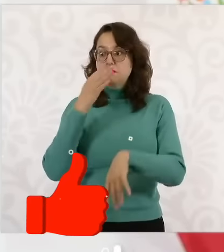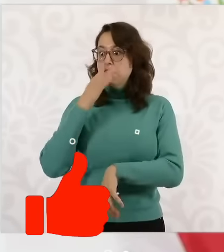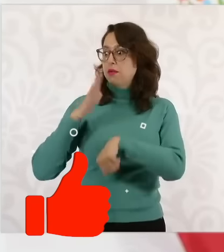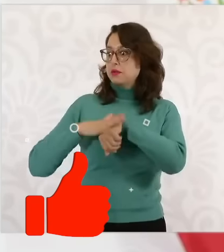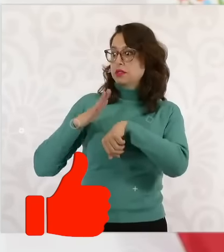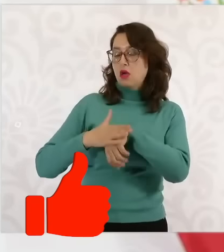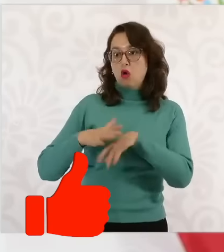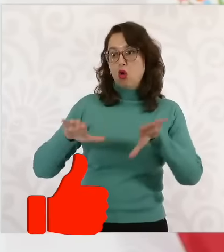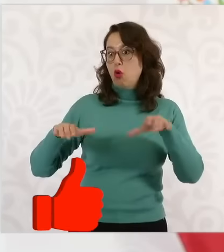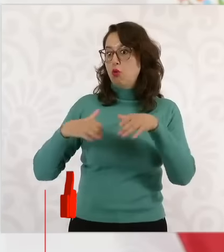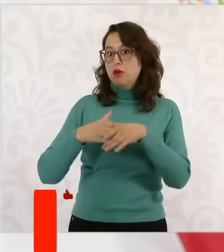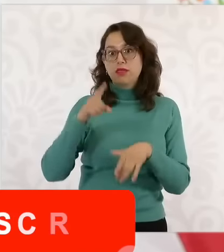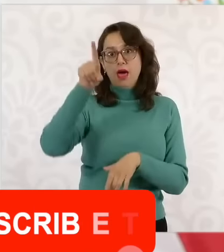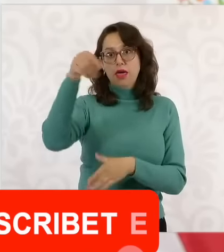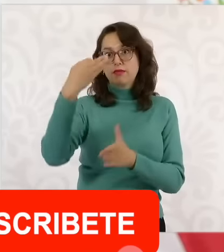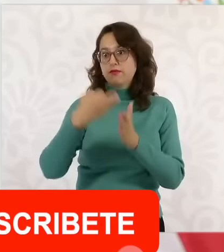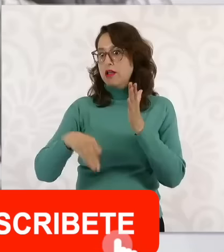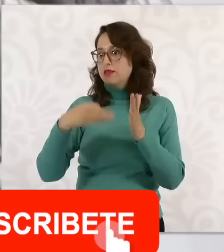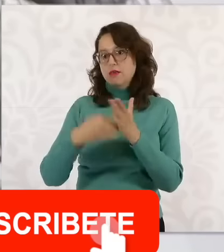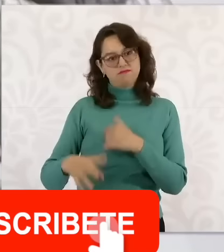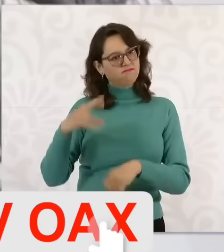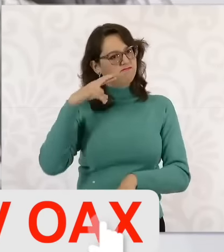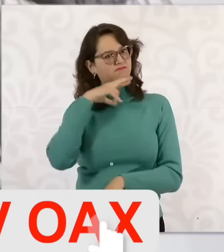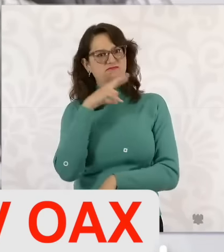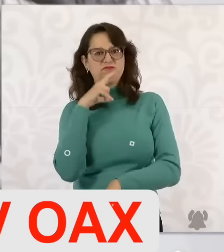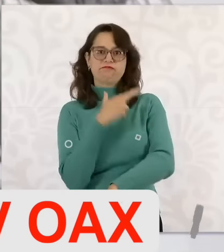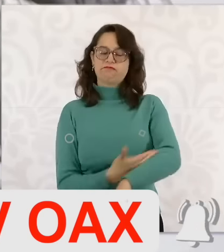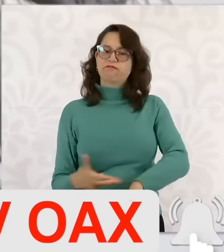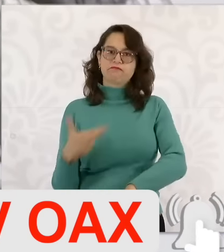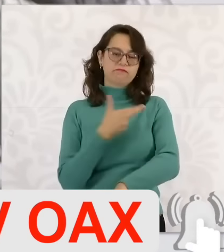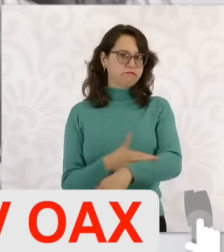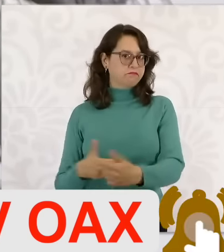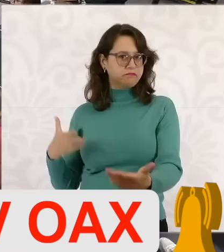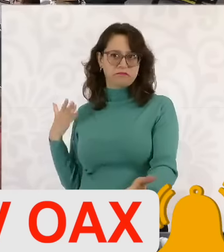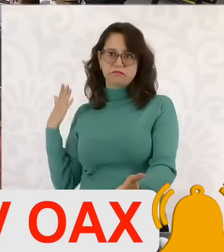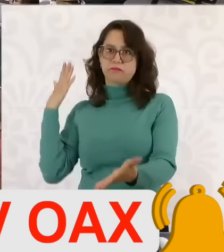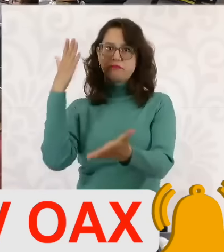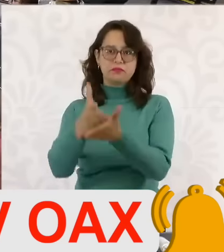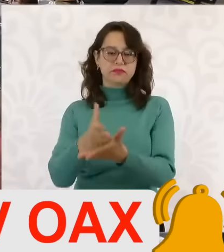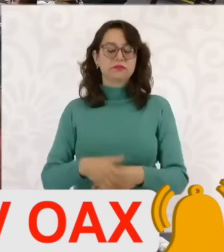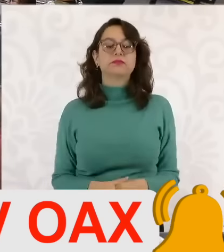de inmediato se hacen todas las coordinaciones para que se pueda llegar. Muchas gracias.